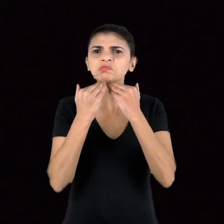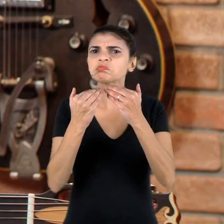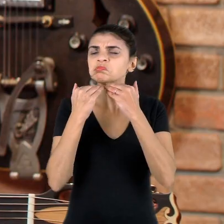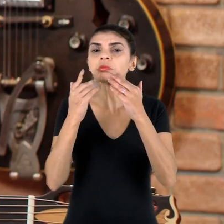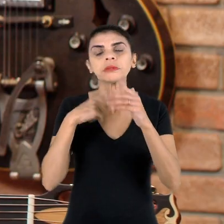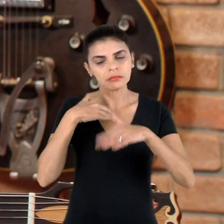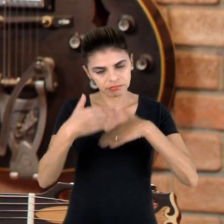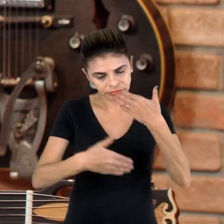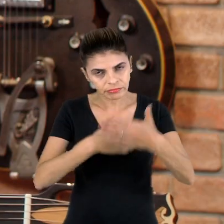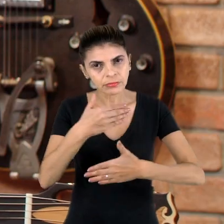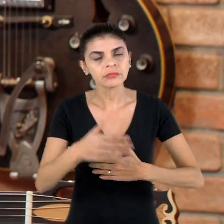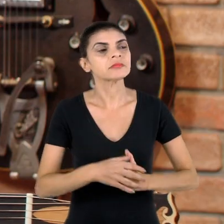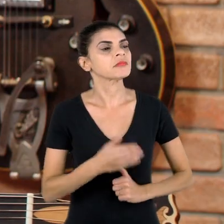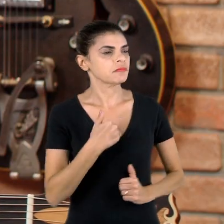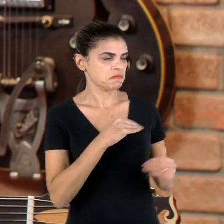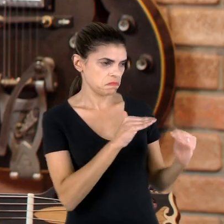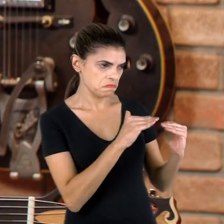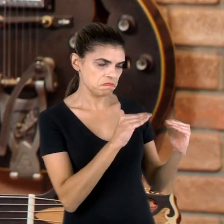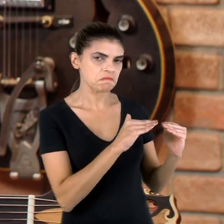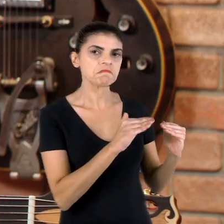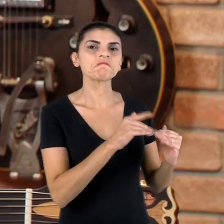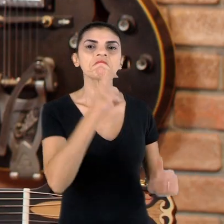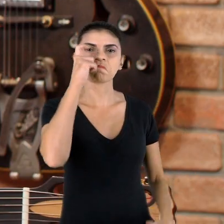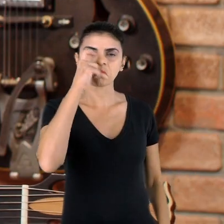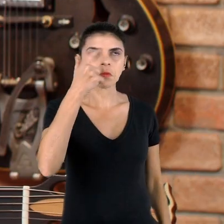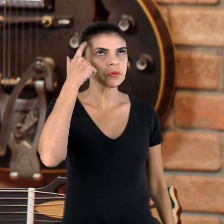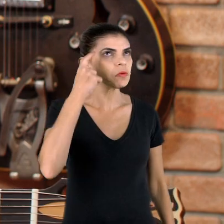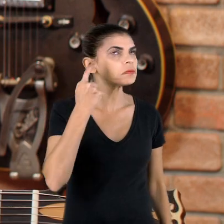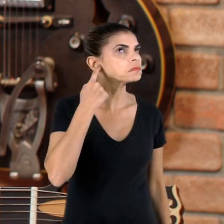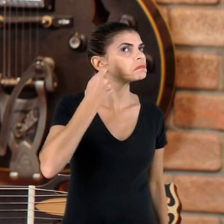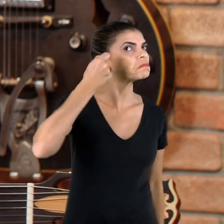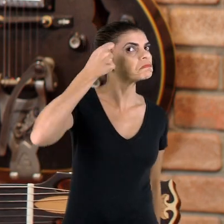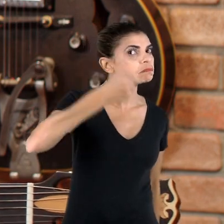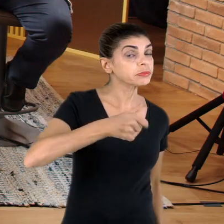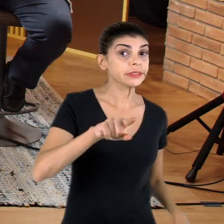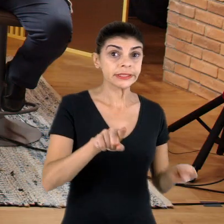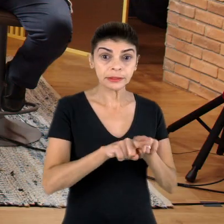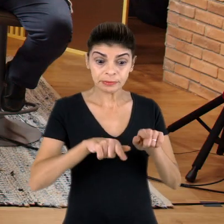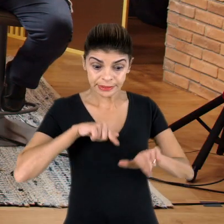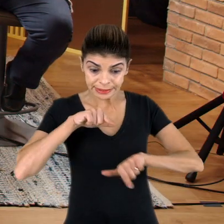É, eu acho bacana a pessoa ter o ouvido absoluto e trabalhar... é...